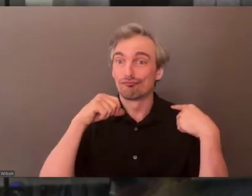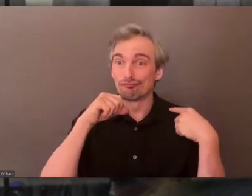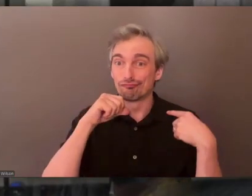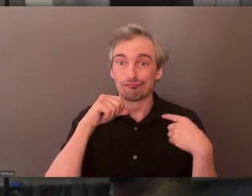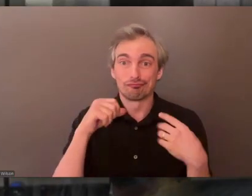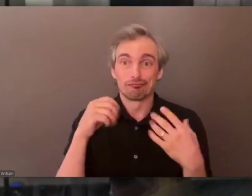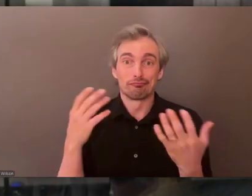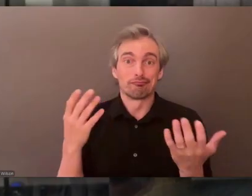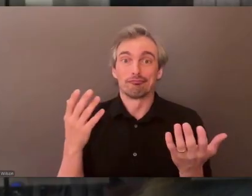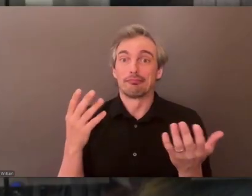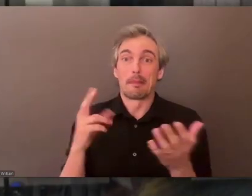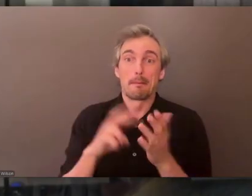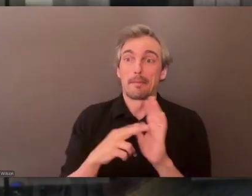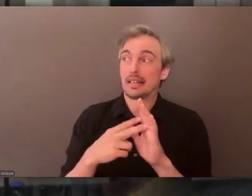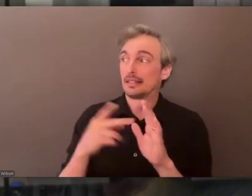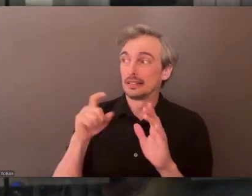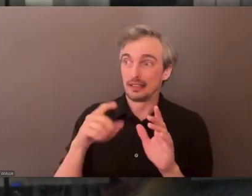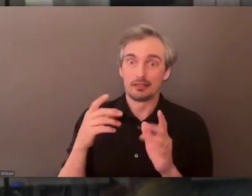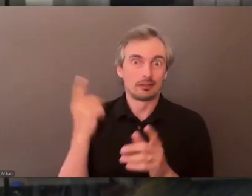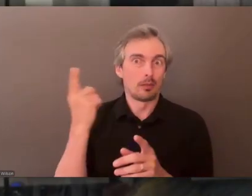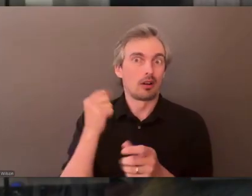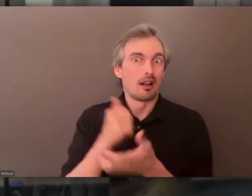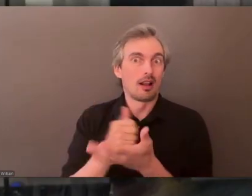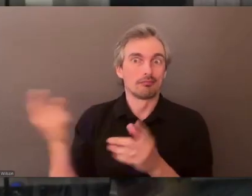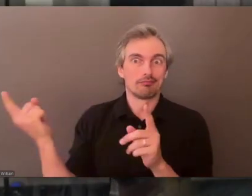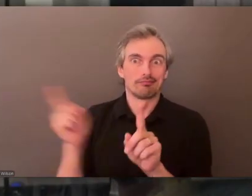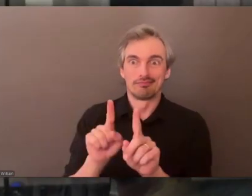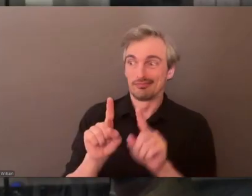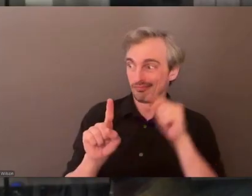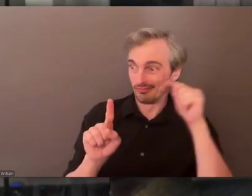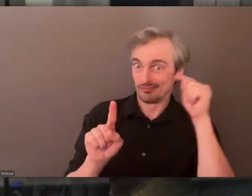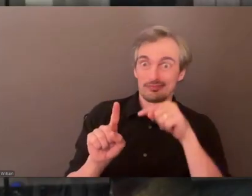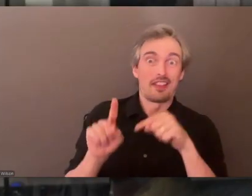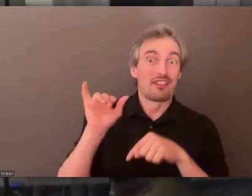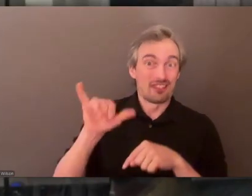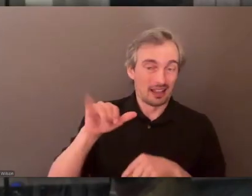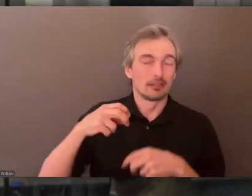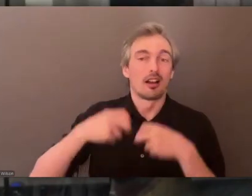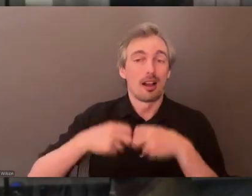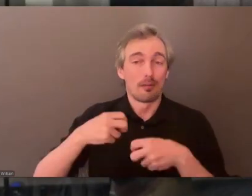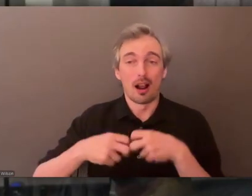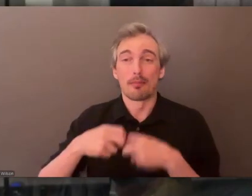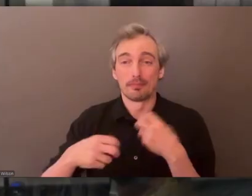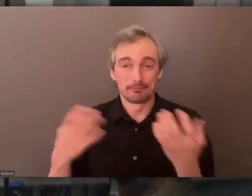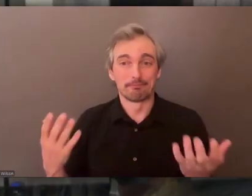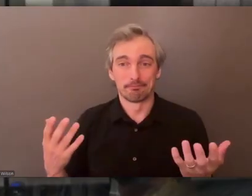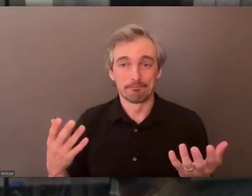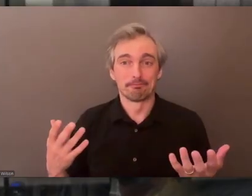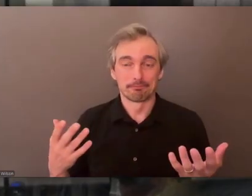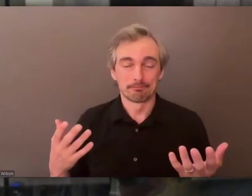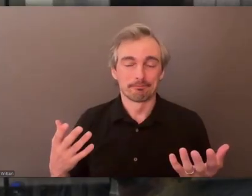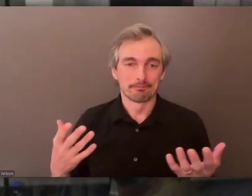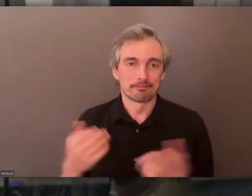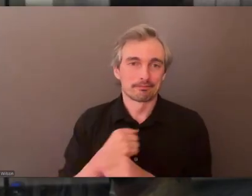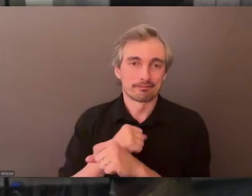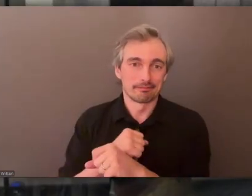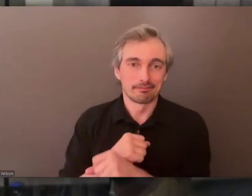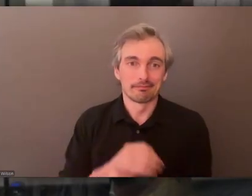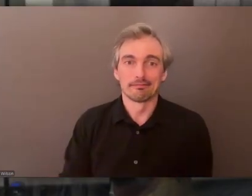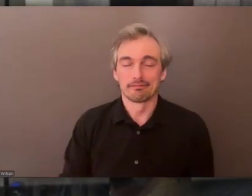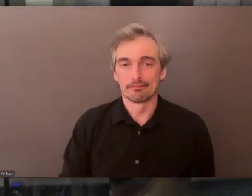だから、実際に私が言うのが好きなことの一つは... もし誰か に何かを理解するのを手伝ってもらう必要があるなら、そのプロセス